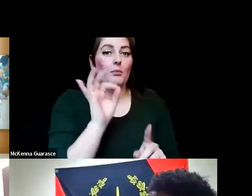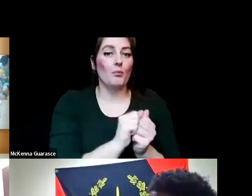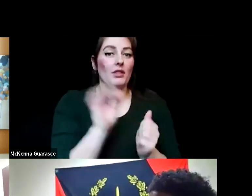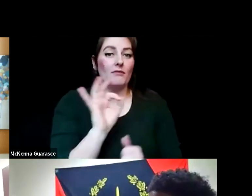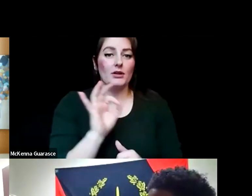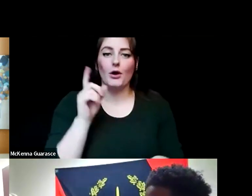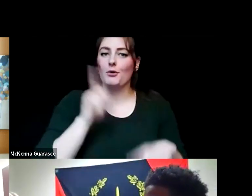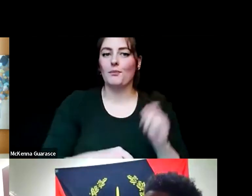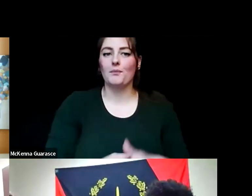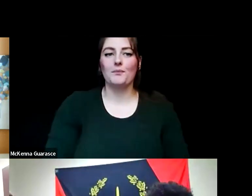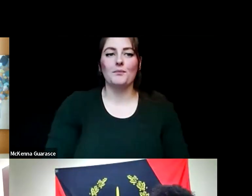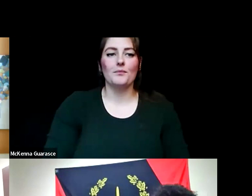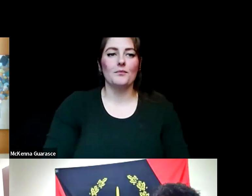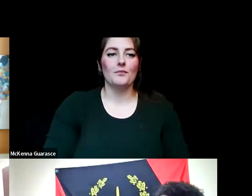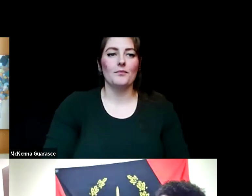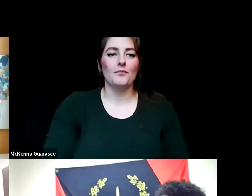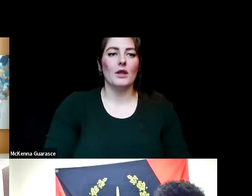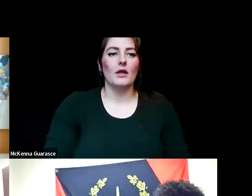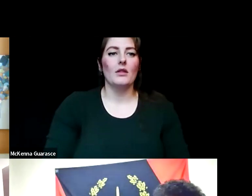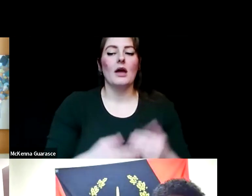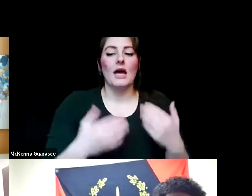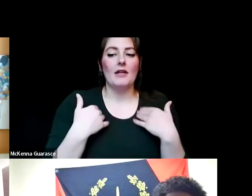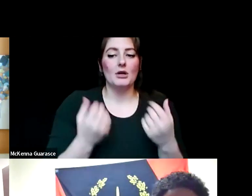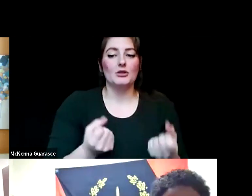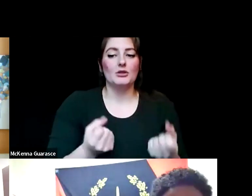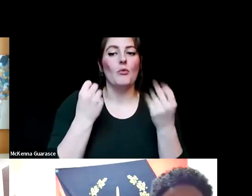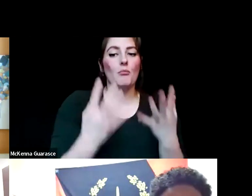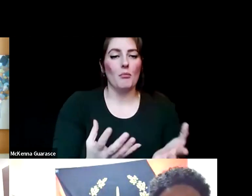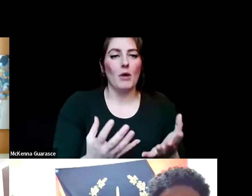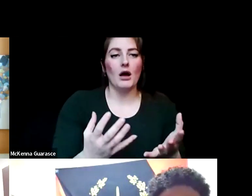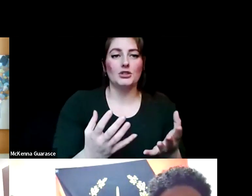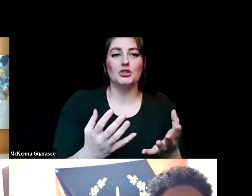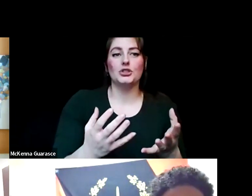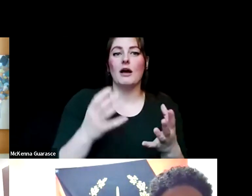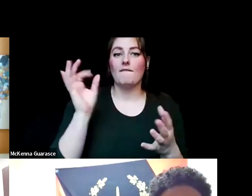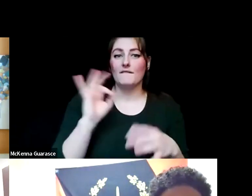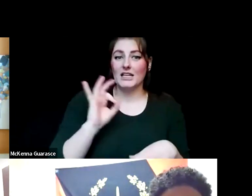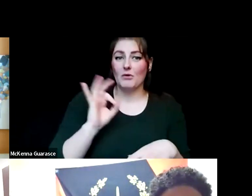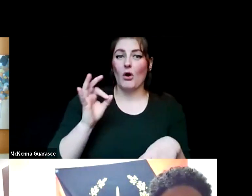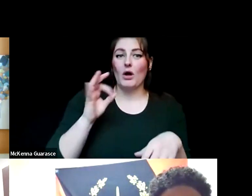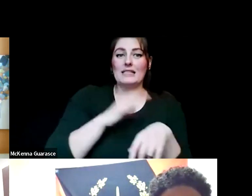Tendría que haber una gran cantidad de polvo de fentanilo, encima de los labios de alguien